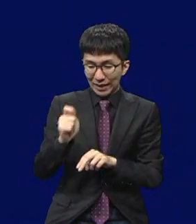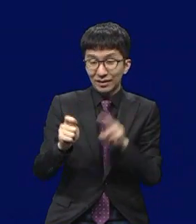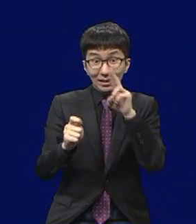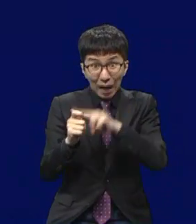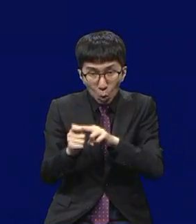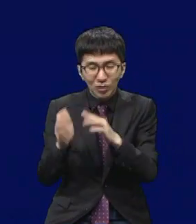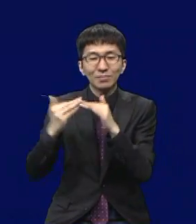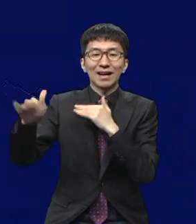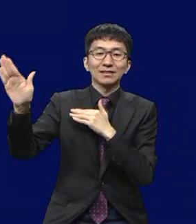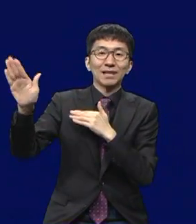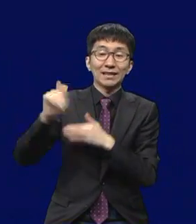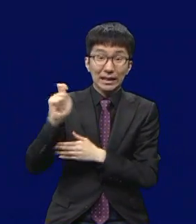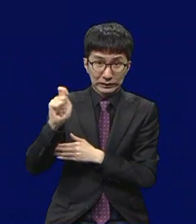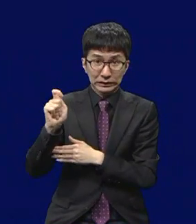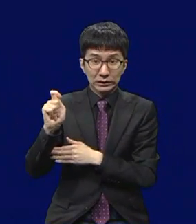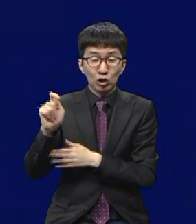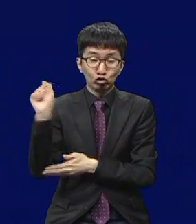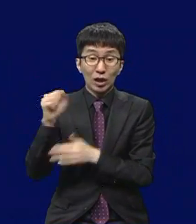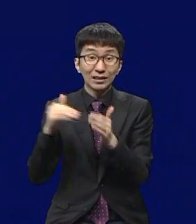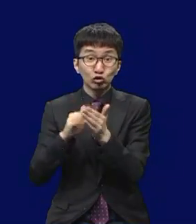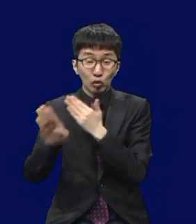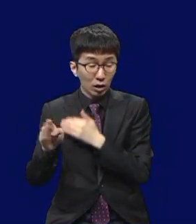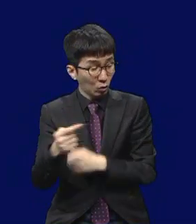마친 뒤 확인해보니 차량 뒷좌석이 젖어